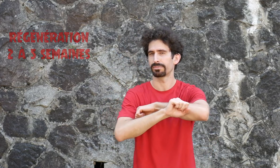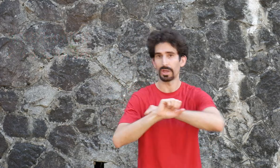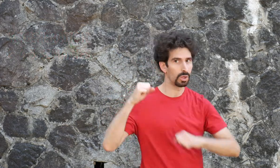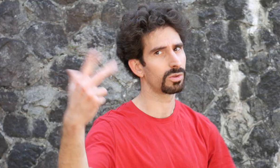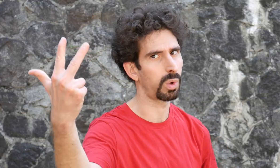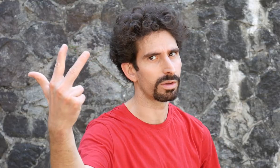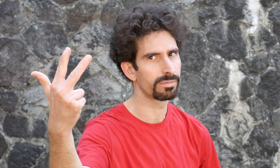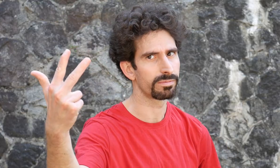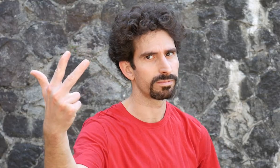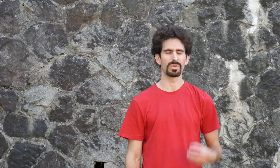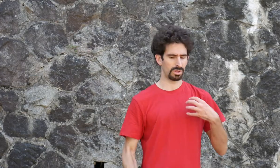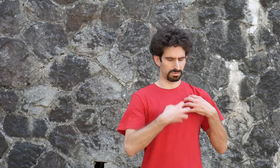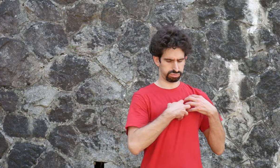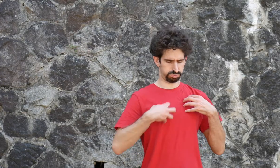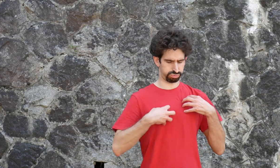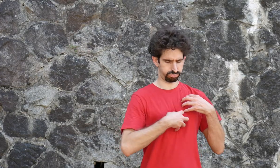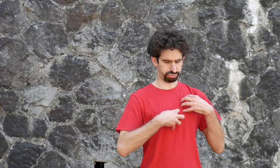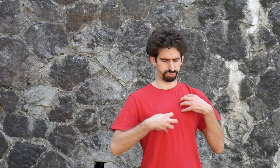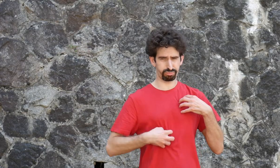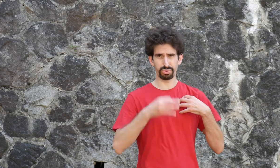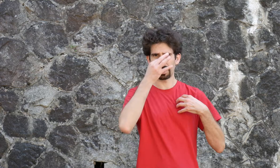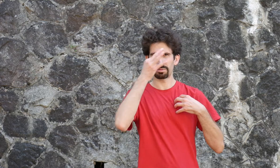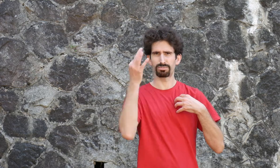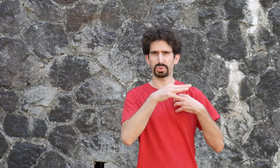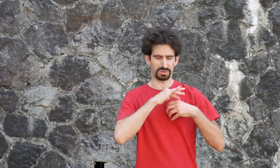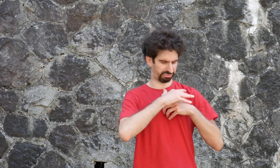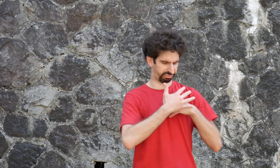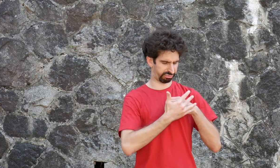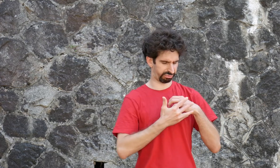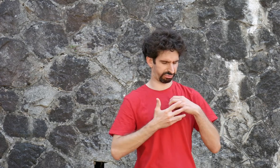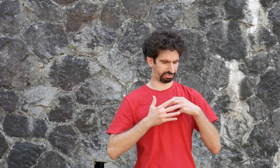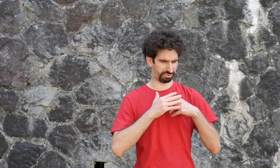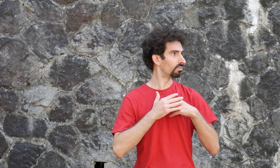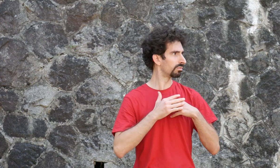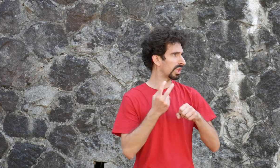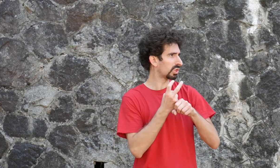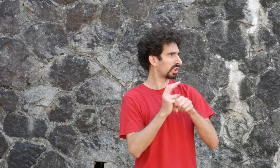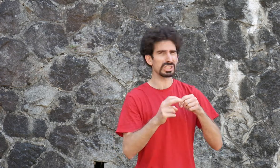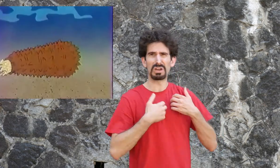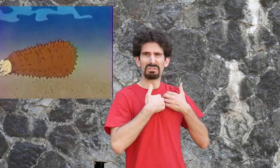Trois : les organes du concombre de mer sont enrobés de toxines. En cas de danger,